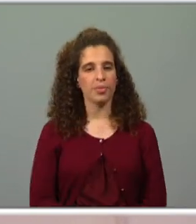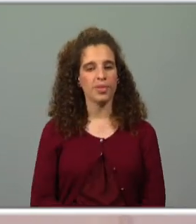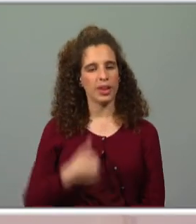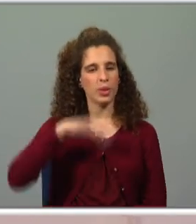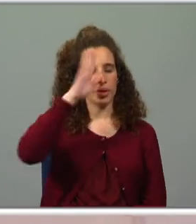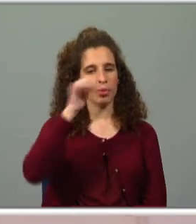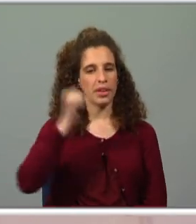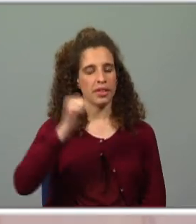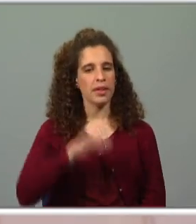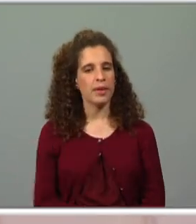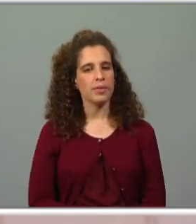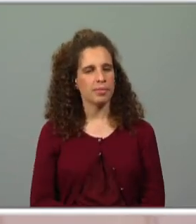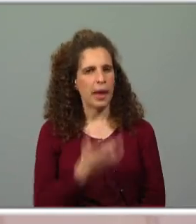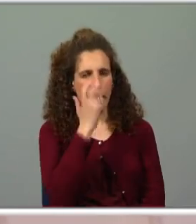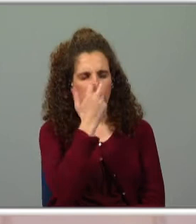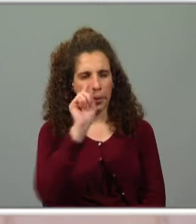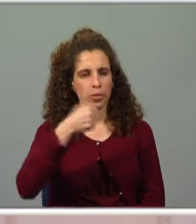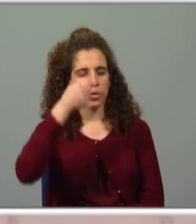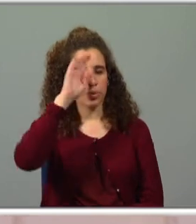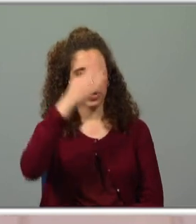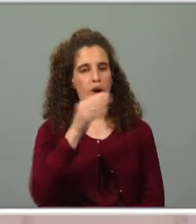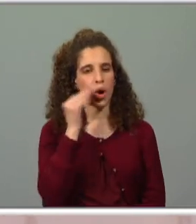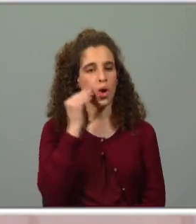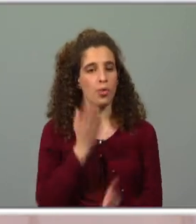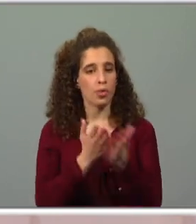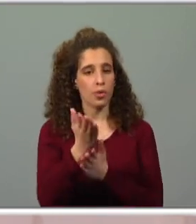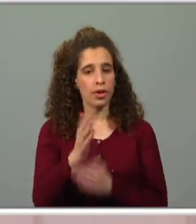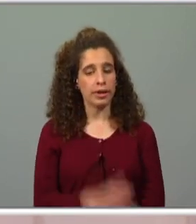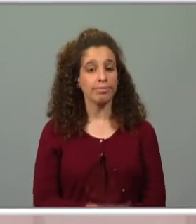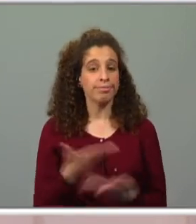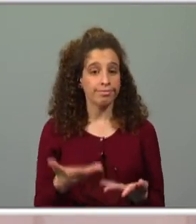sabia que sim fico muito curiosa depois de saber como vai correr e olha assim 我知道是的，我後來很好奇知道它會怎麼走，看起來像這樣